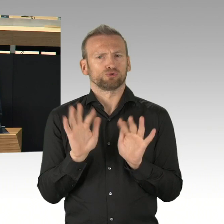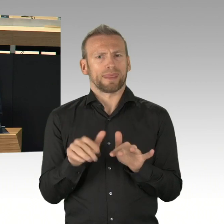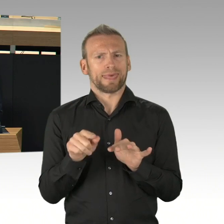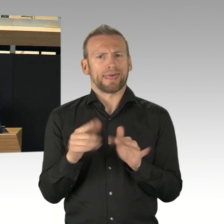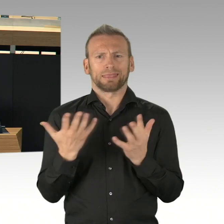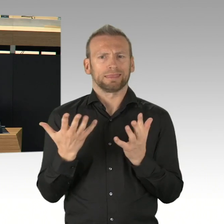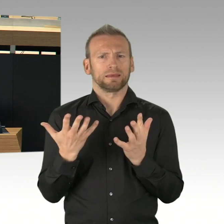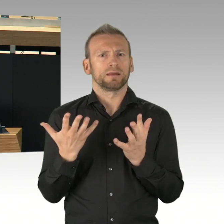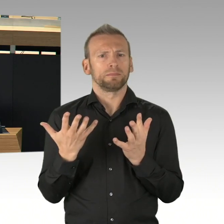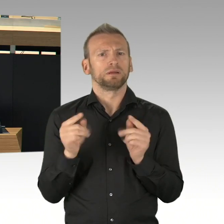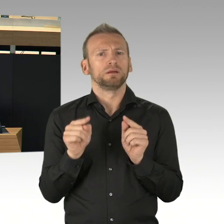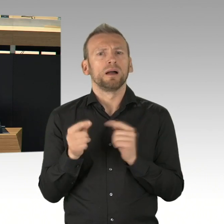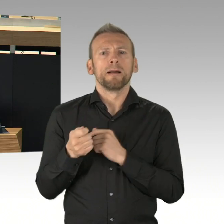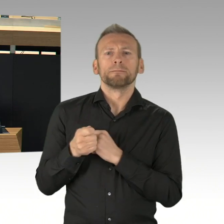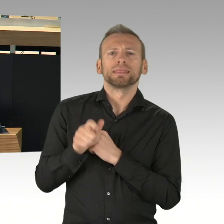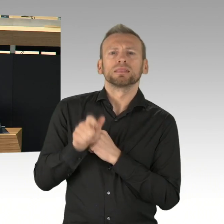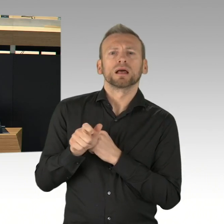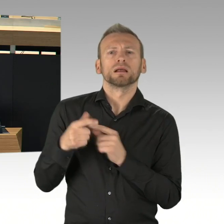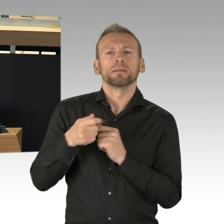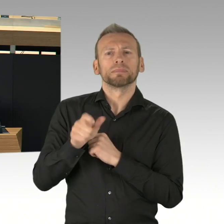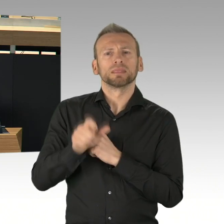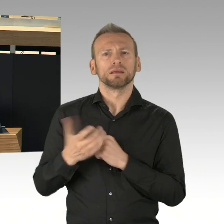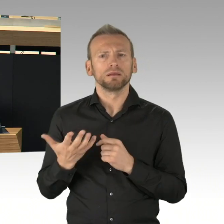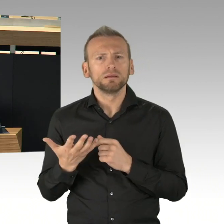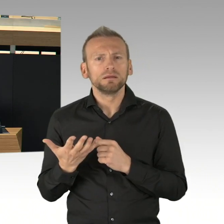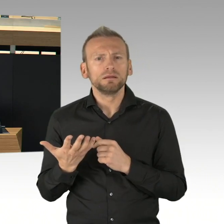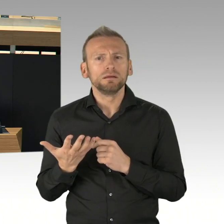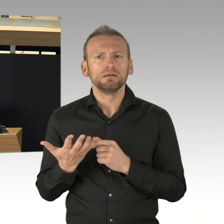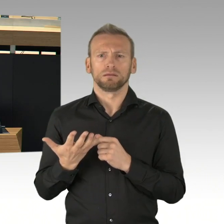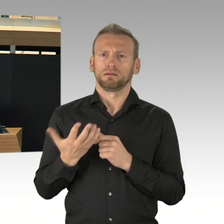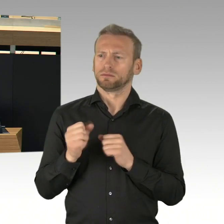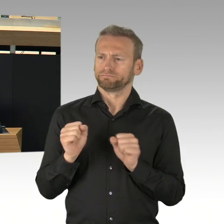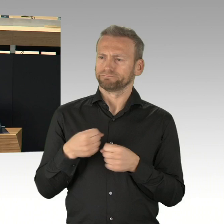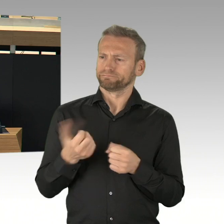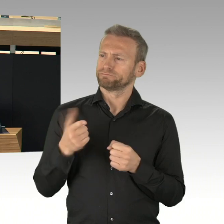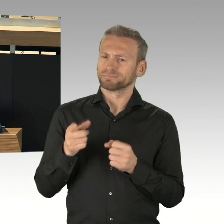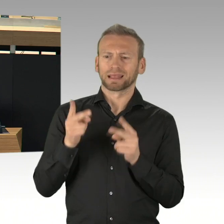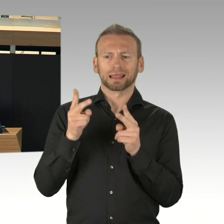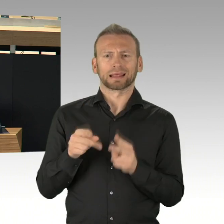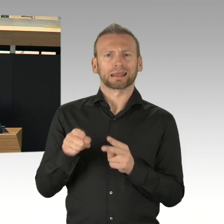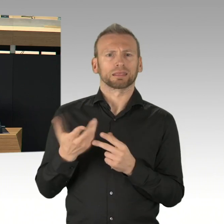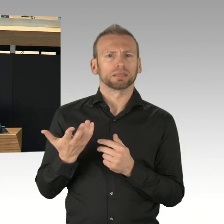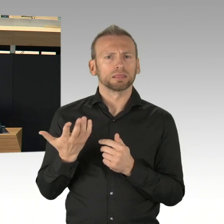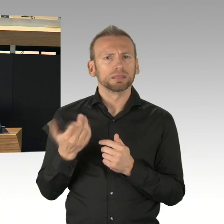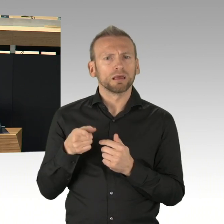ein perfekter Kontrollmechanismus wäre, um die Mieterinnen und Mieter vor steigenden Mieten in unserer Stadt zu schützen. Wir haben Ihnen vorgeschlagen,